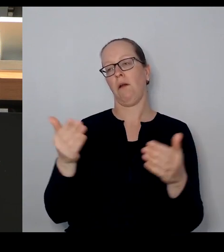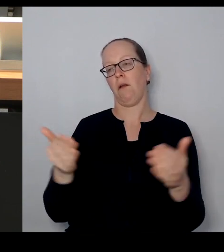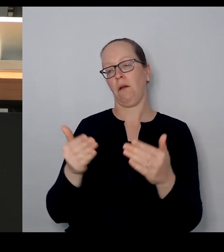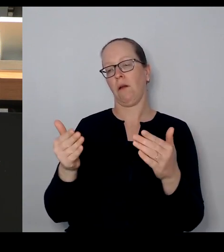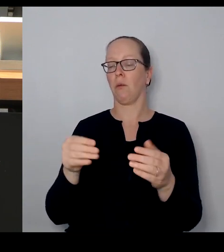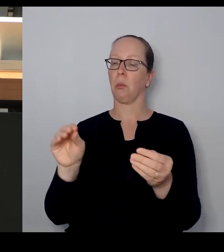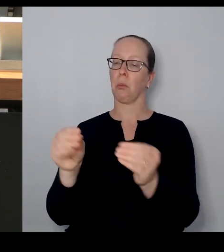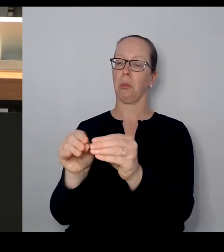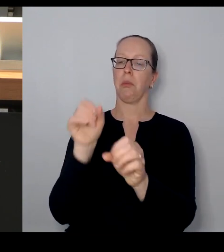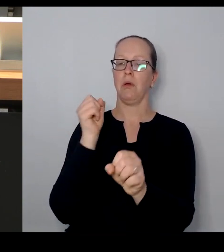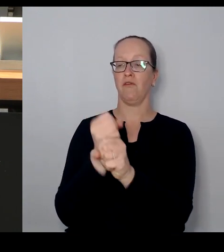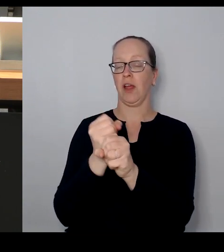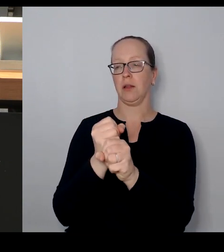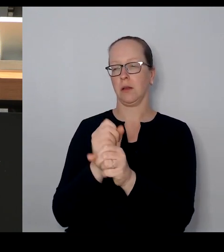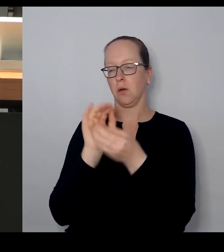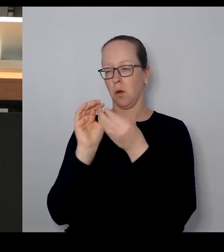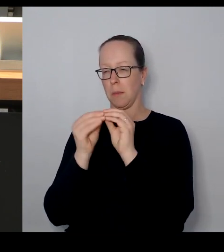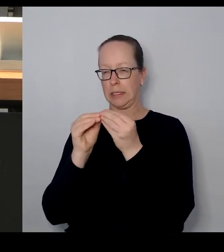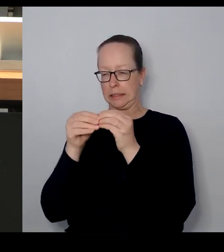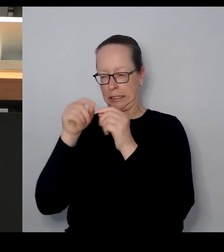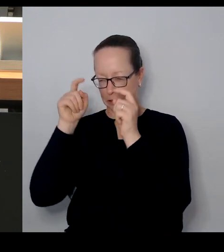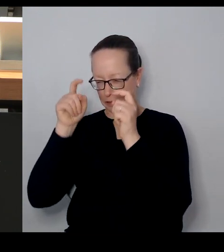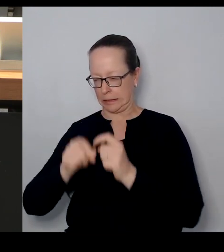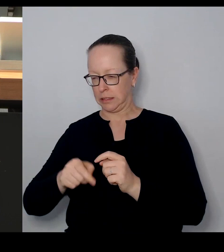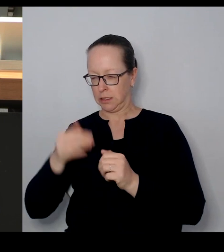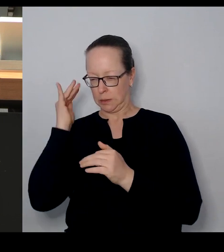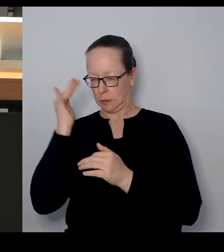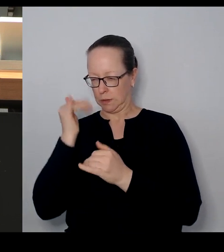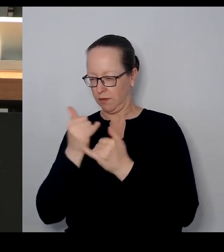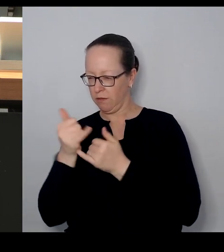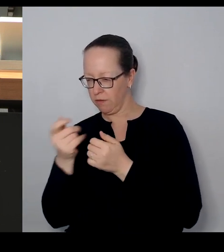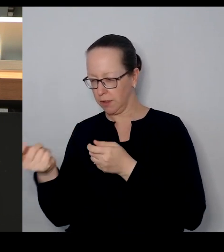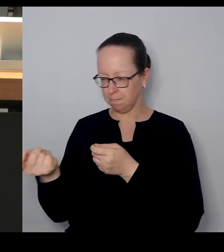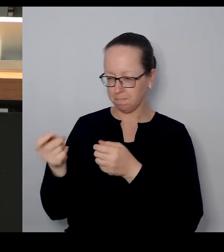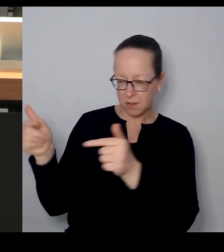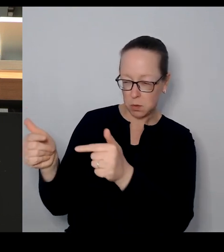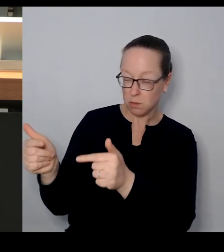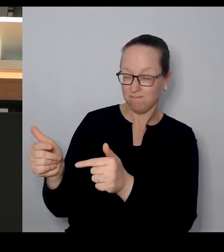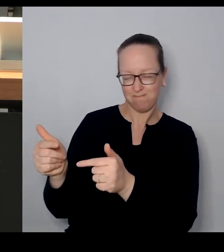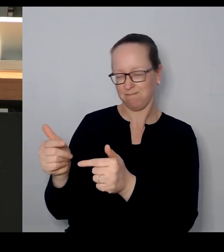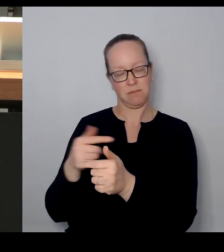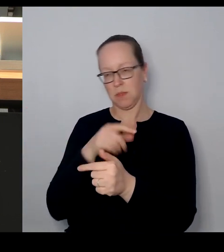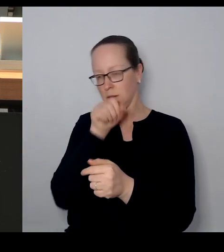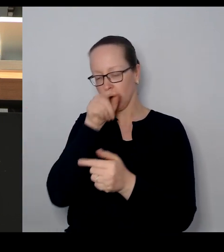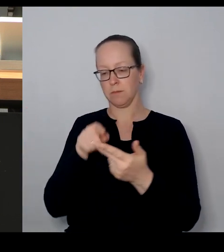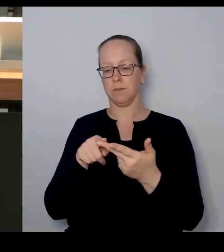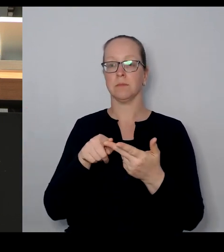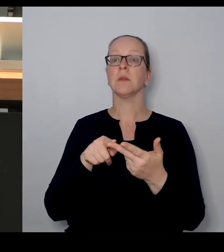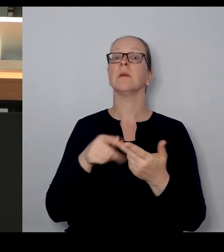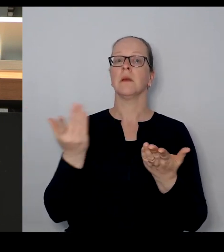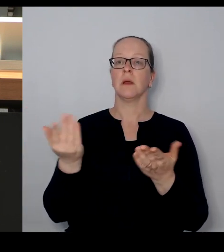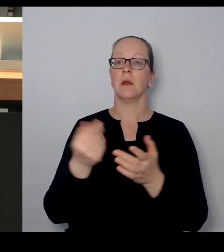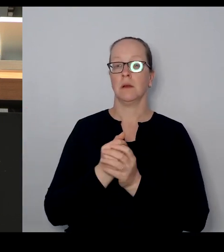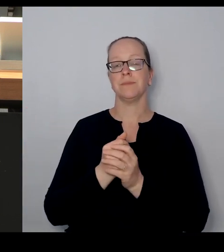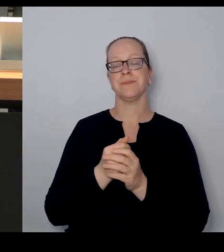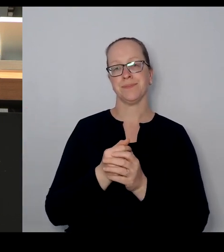So geht es wohl fast allen ambulanten Pflegediensten. Sie sind einfach nicht darauf angewiesen, Kundinnen und Kunden zu